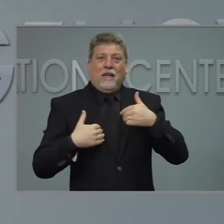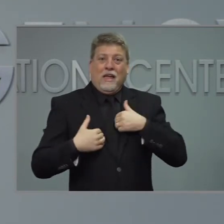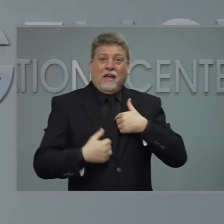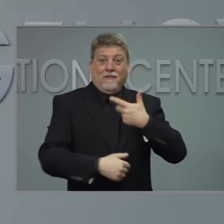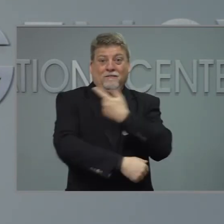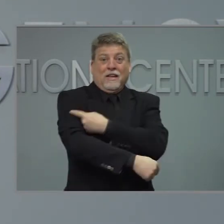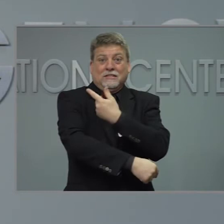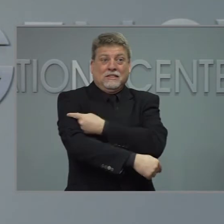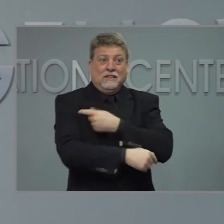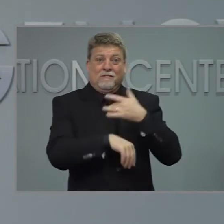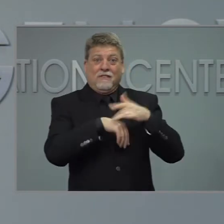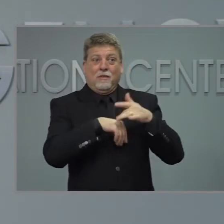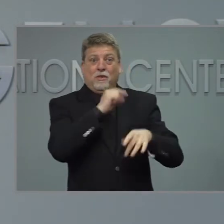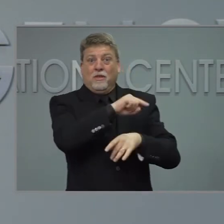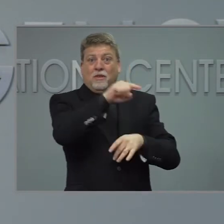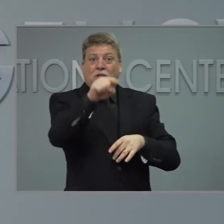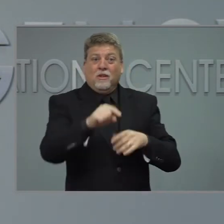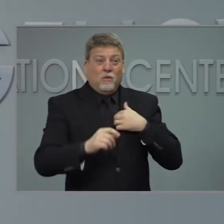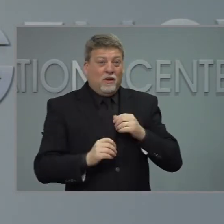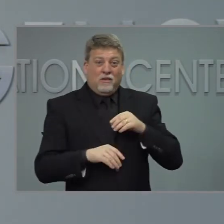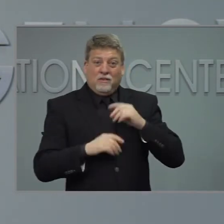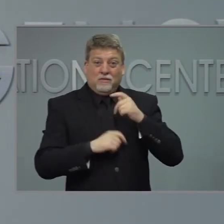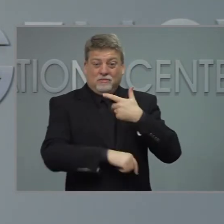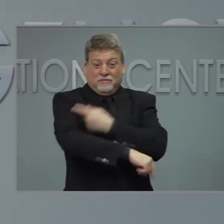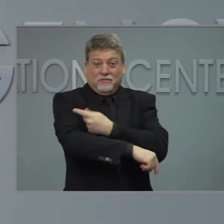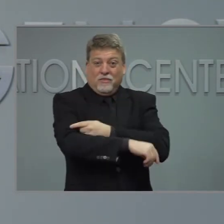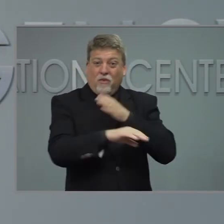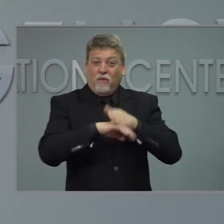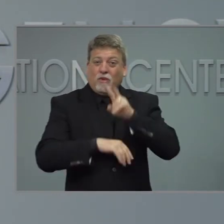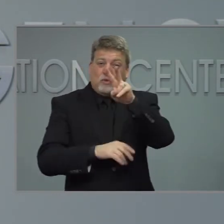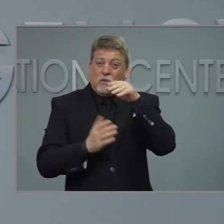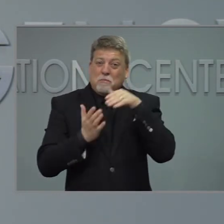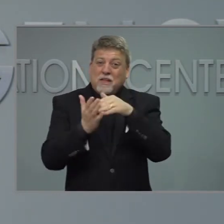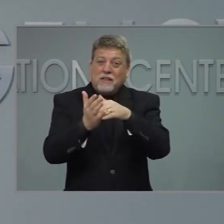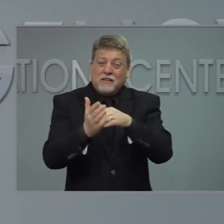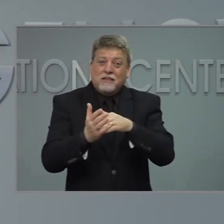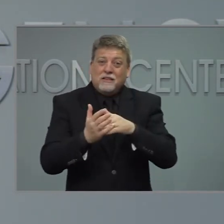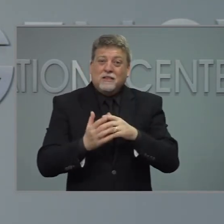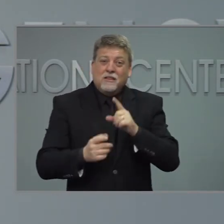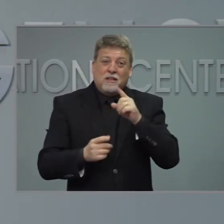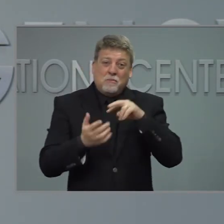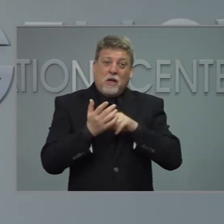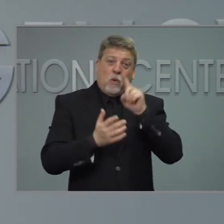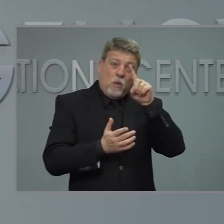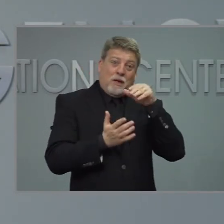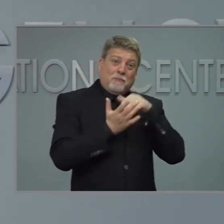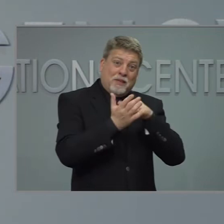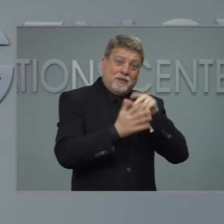tenemos dos vacunas que se están aplicando. Hemos administrado más dos millones